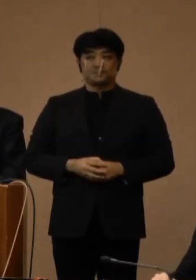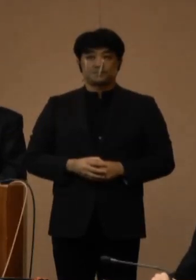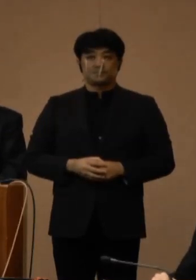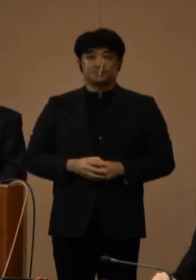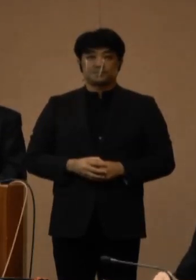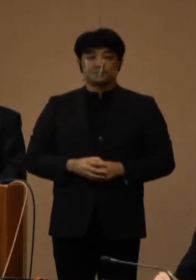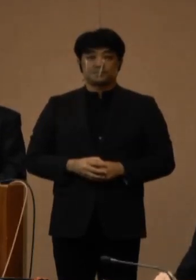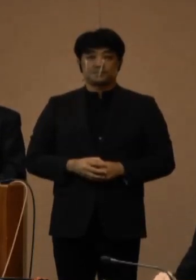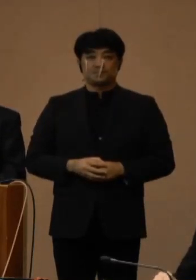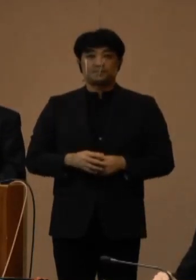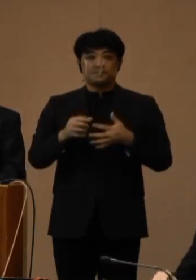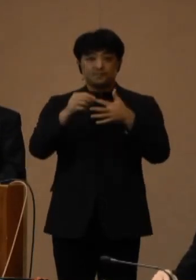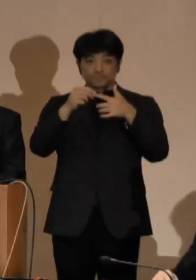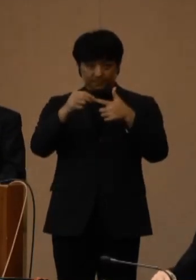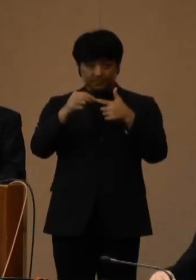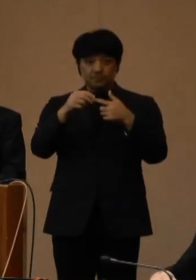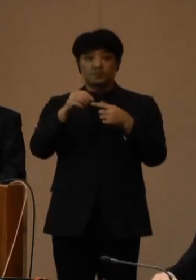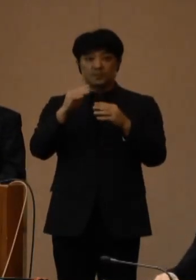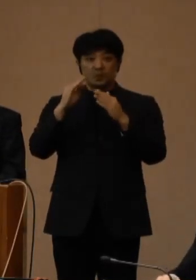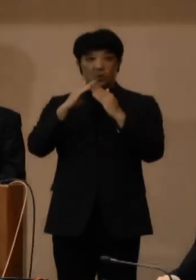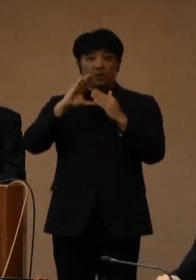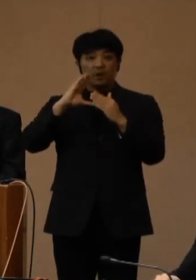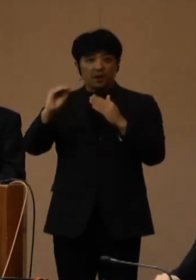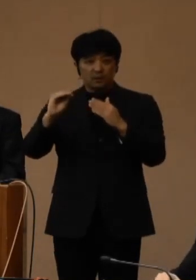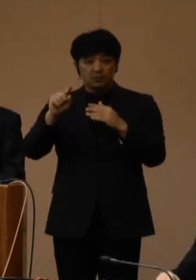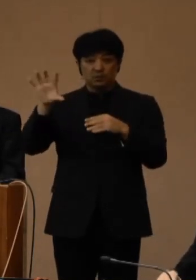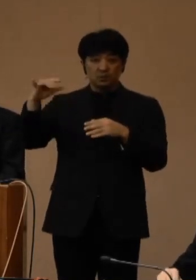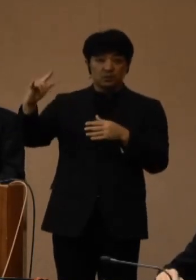帰省を控えること